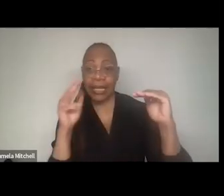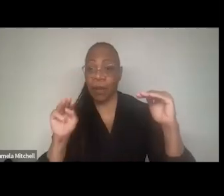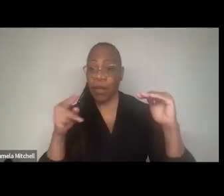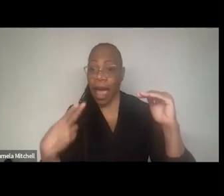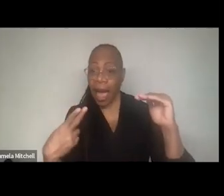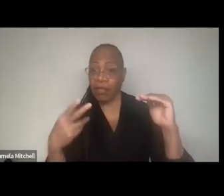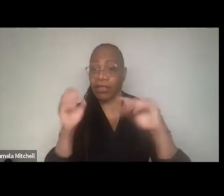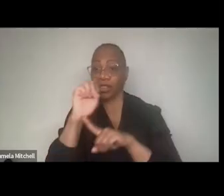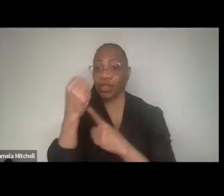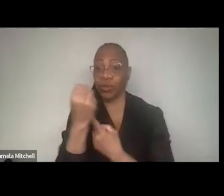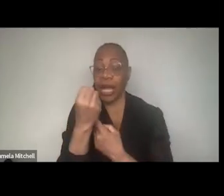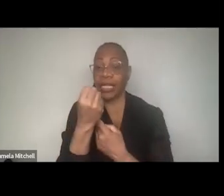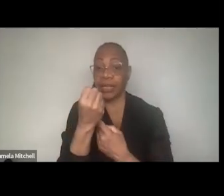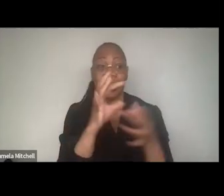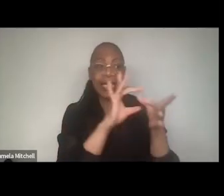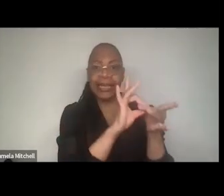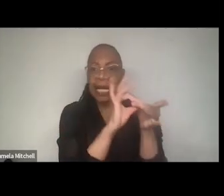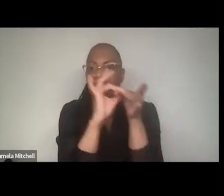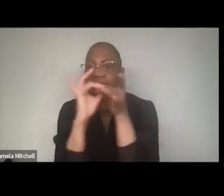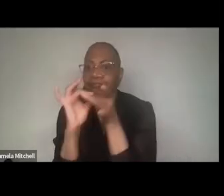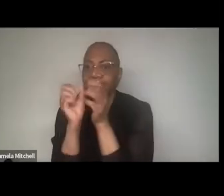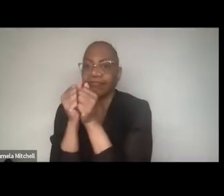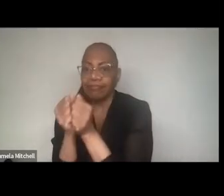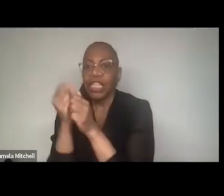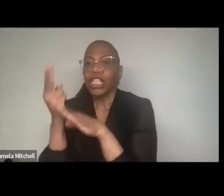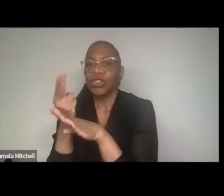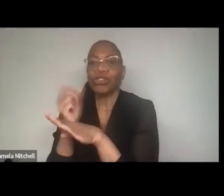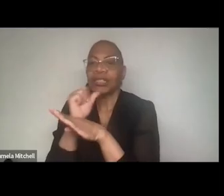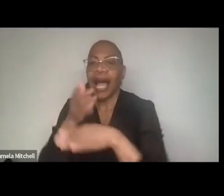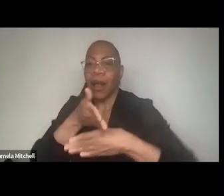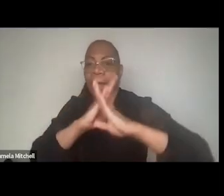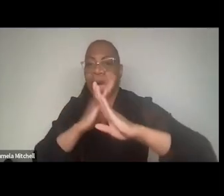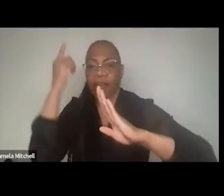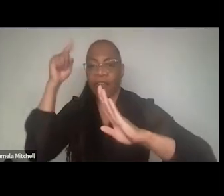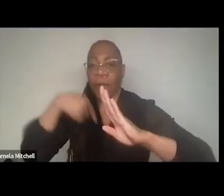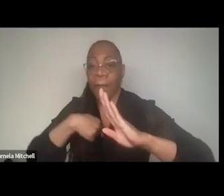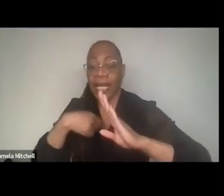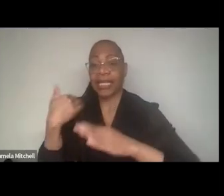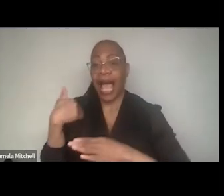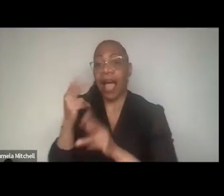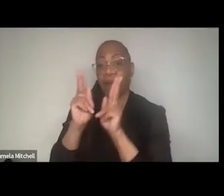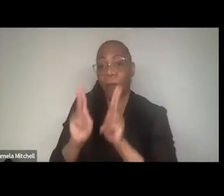Estas están tan relacionadas que usualmente no es una barrera para mí para conseguir que alguien sea aprobado. Incluso si no quieren decir